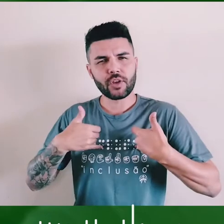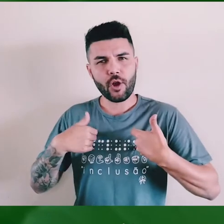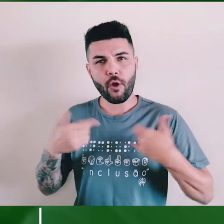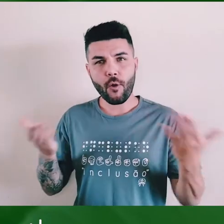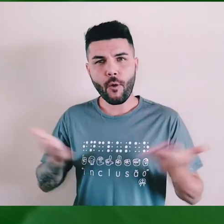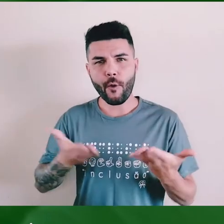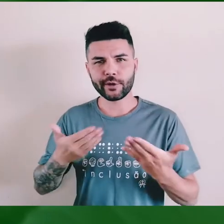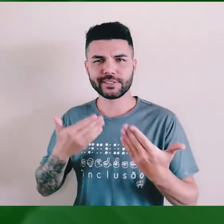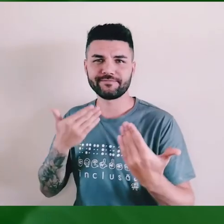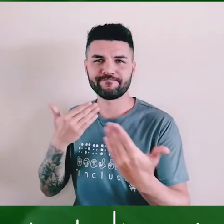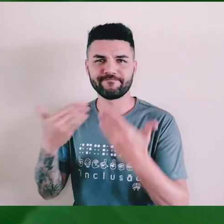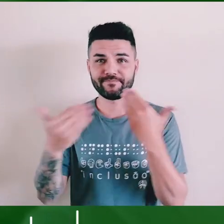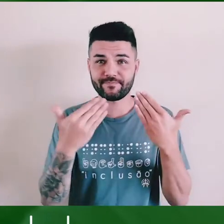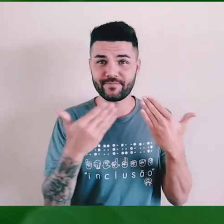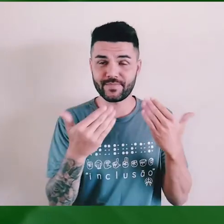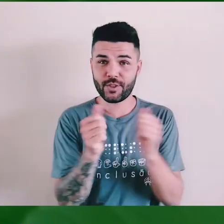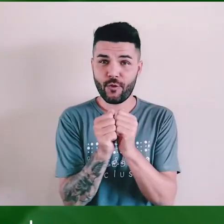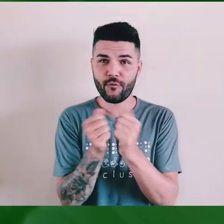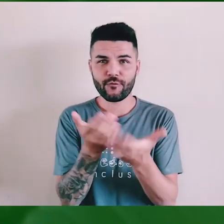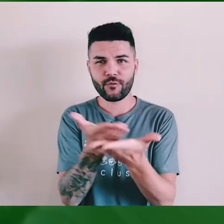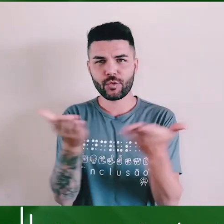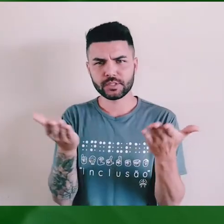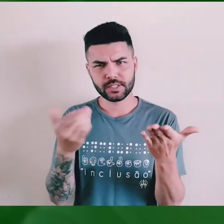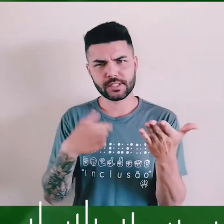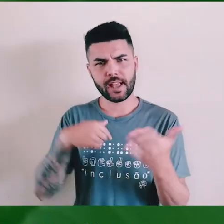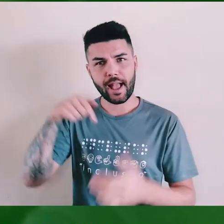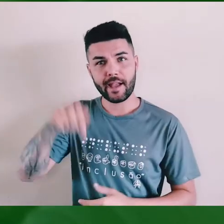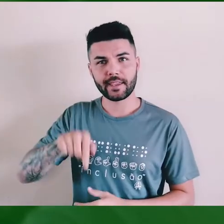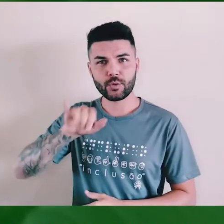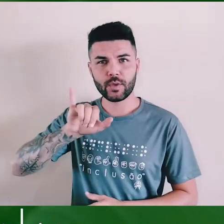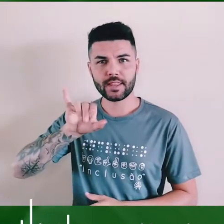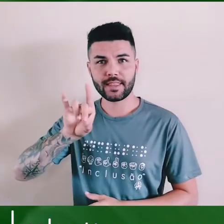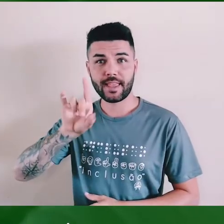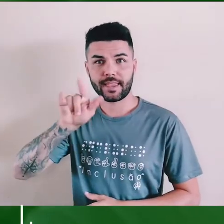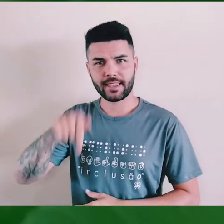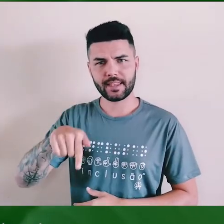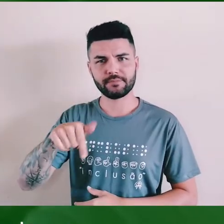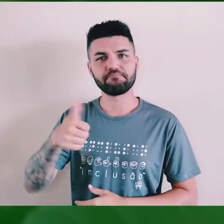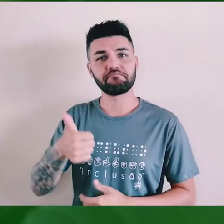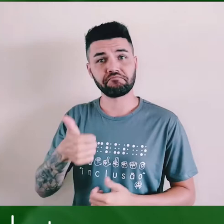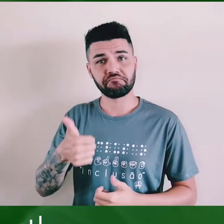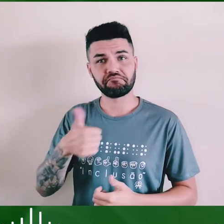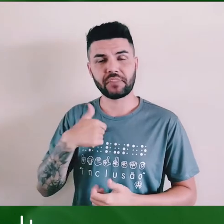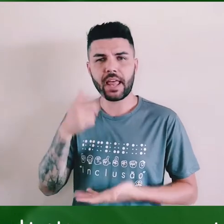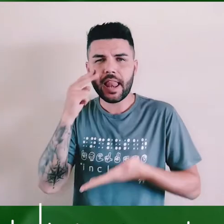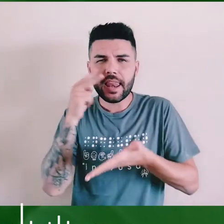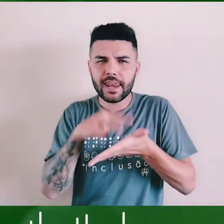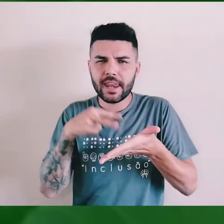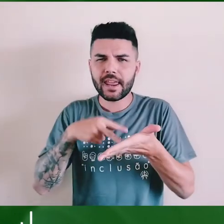honra tá batendo esse papo com vocês aqui do Instituto Dom Quixote. Eu li sobre o projeto